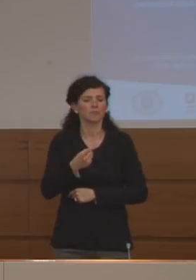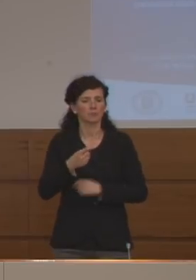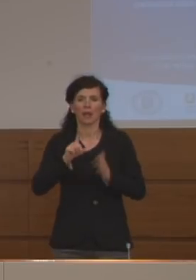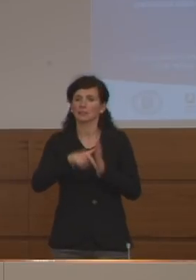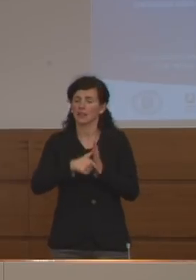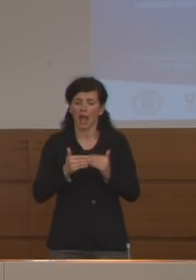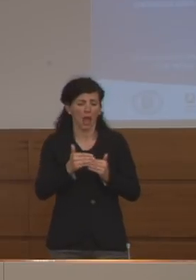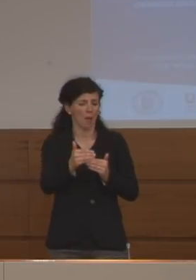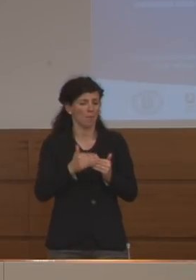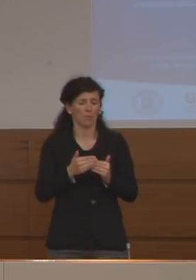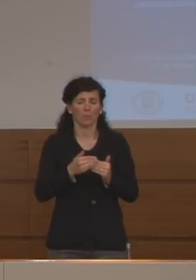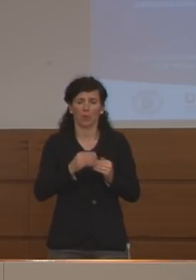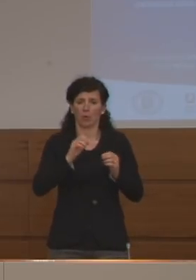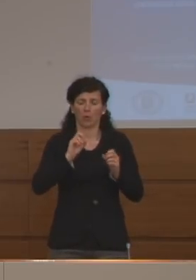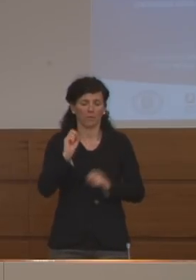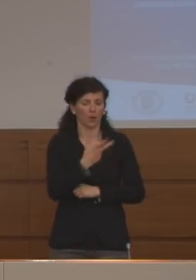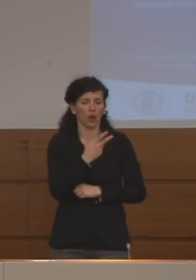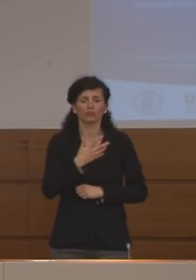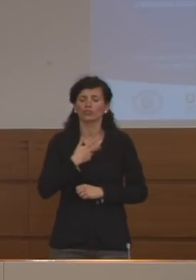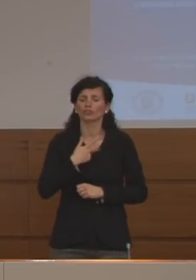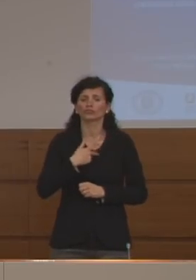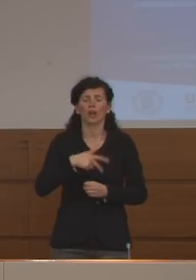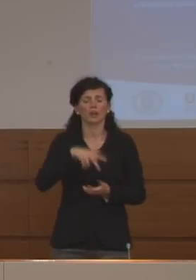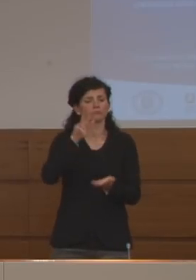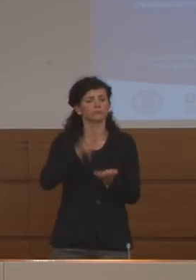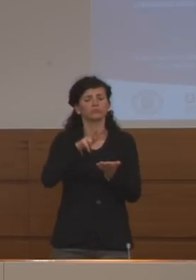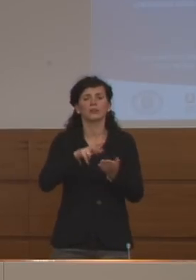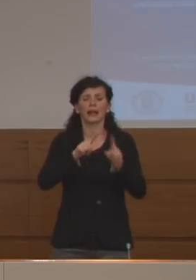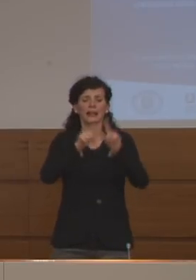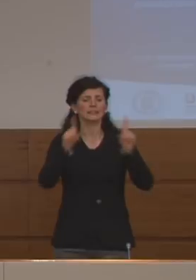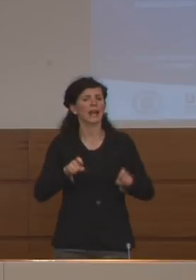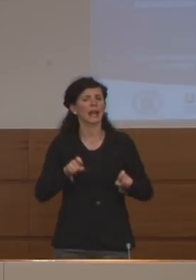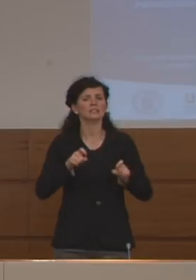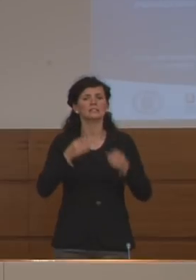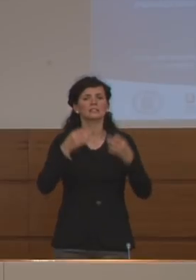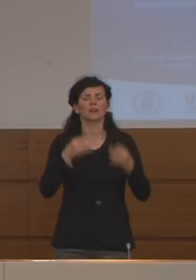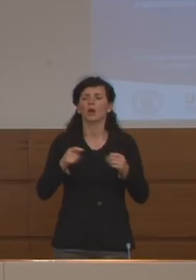utilizzare su larga scala, su un campione della popolazione, e che tale validazione